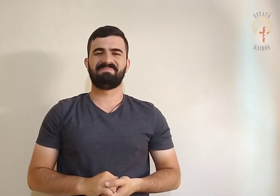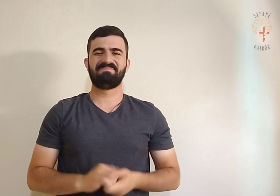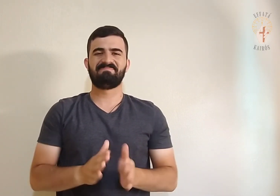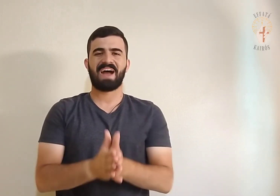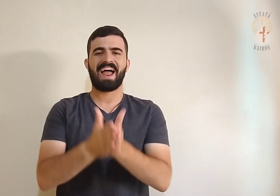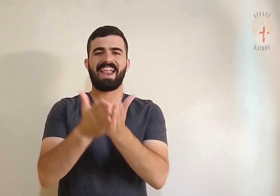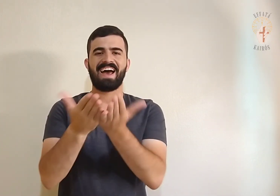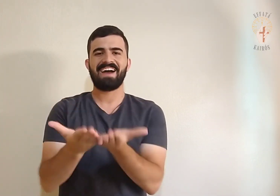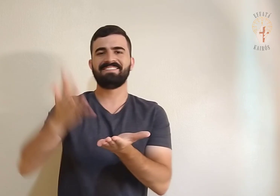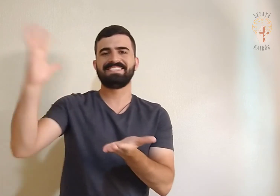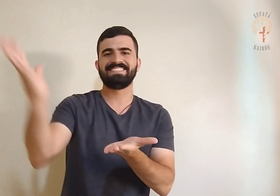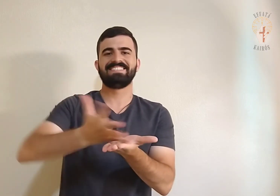Palavra da Salvação.